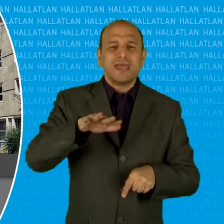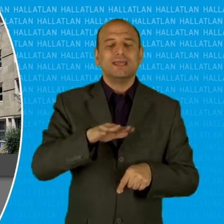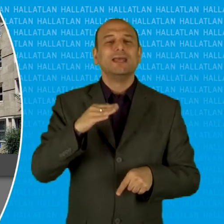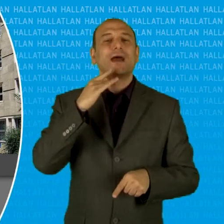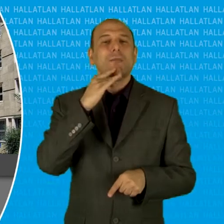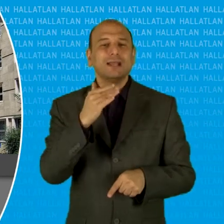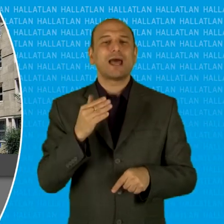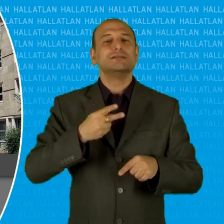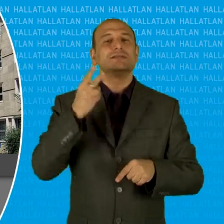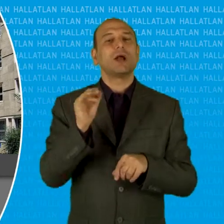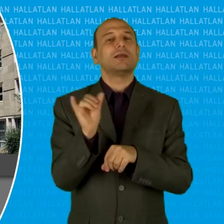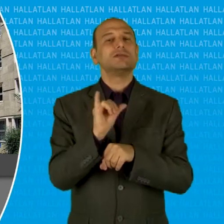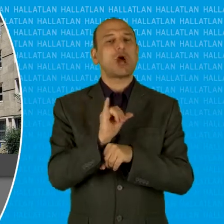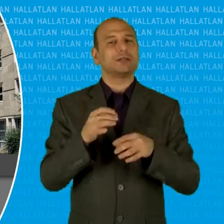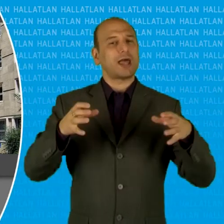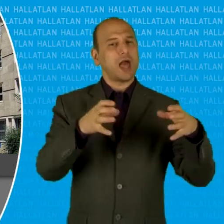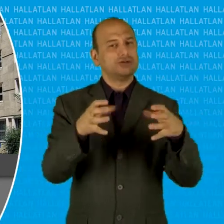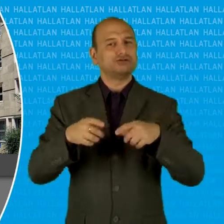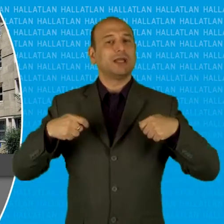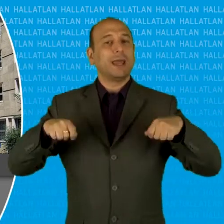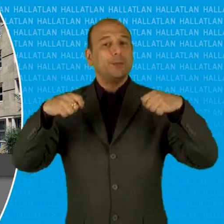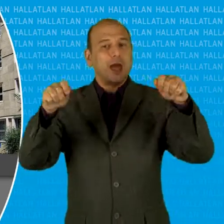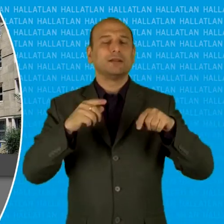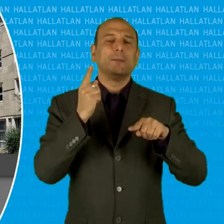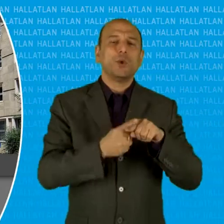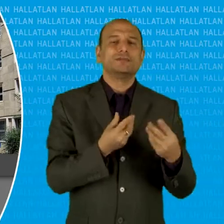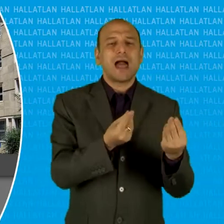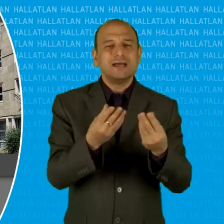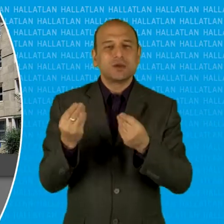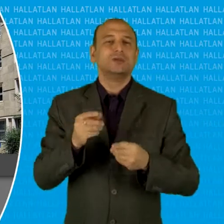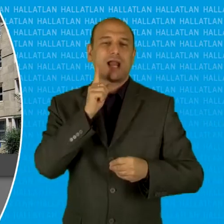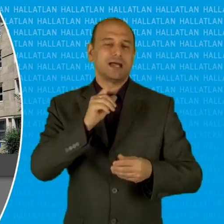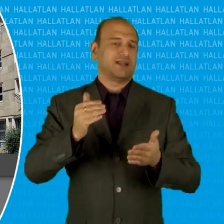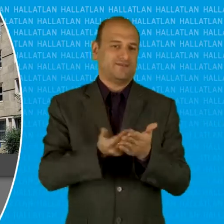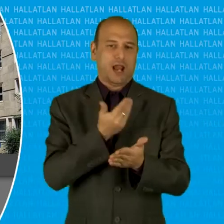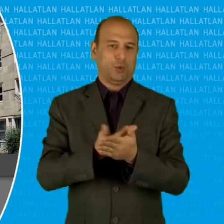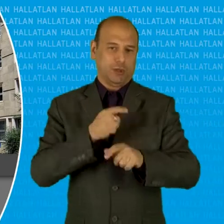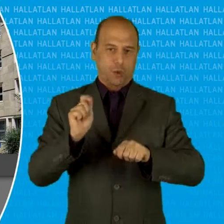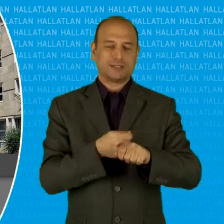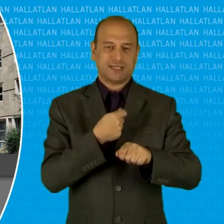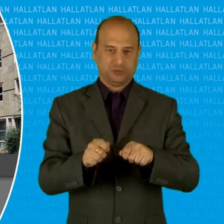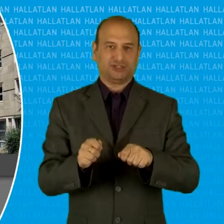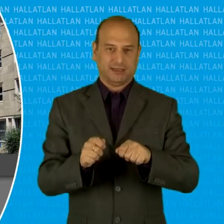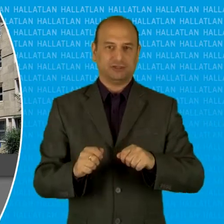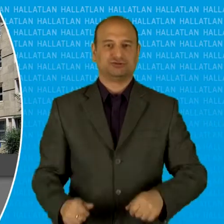a megyei rehabilitációs szakigazgatási szerv épületeit és felszereléseit.